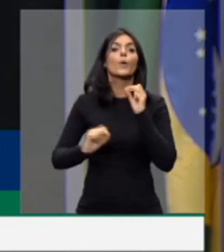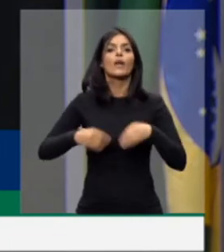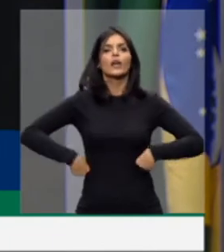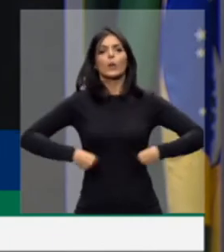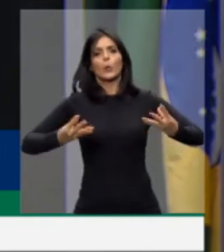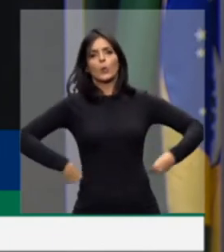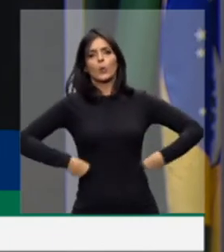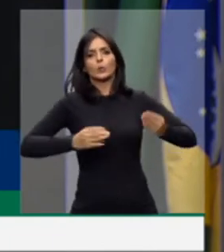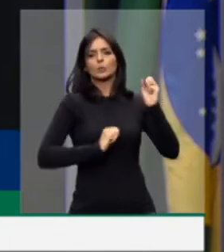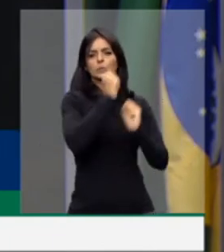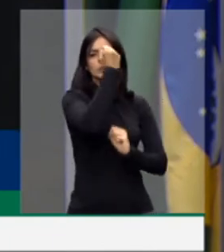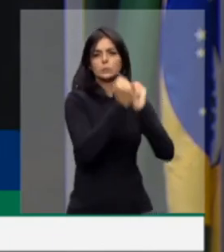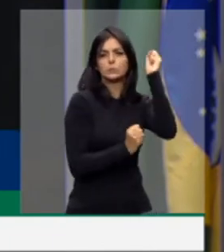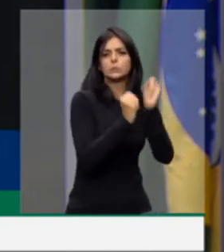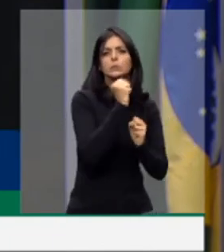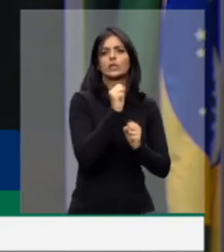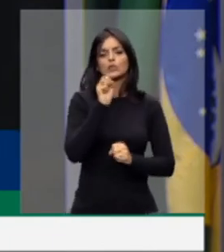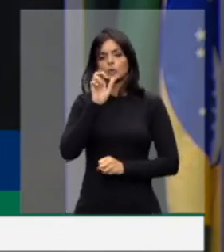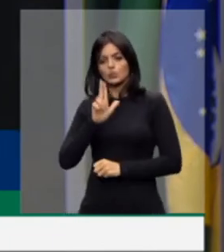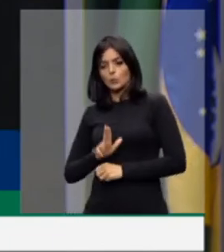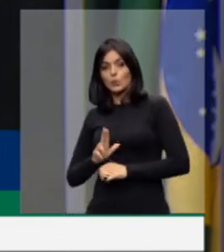NORDESTE SÃO PRODUTIVOS E TEM EXCEDENTE DE ENERGIA, PODEMOS FORTE FAR ESSA ENERGIA PARA O BRASIL E ESSA ENERGIA, COM